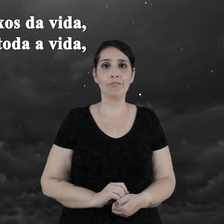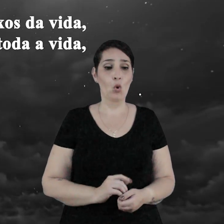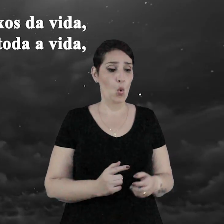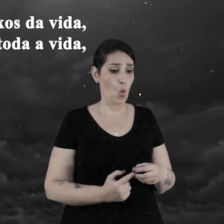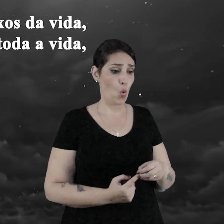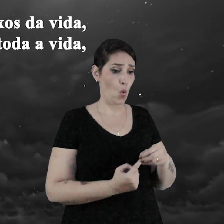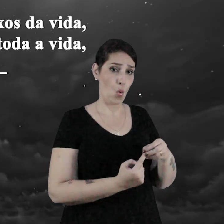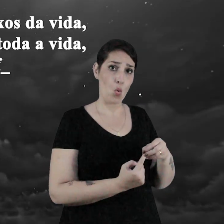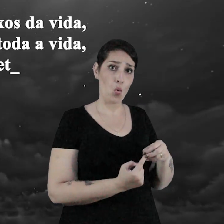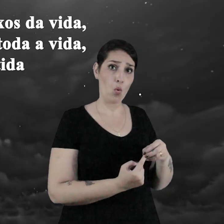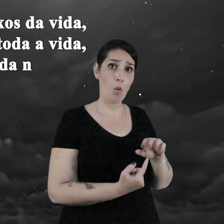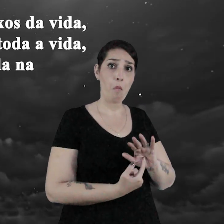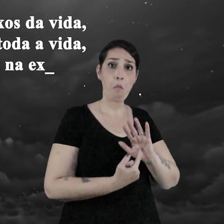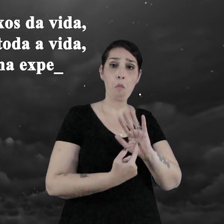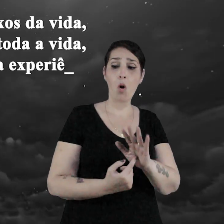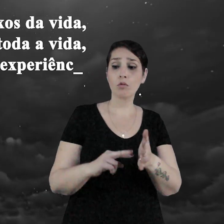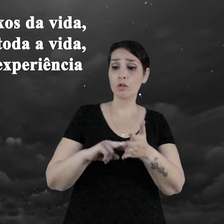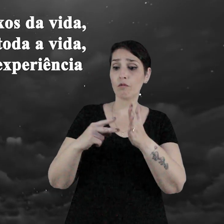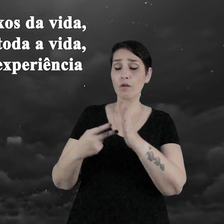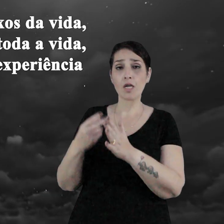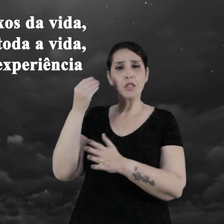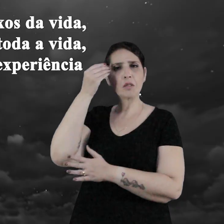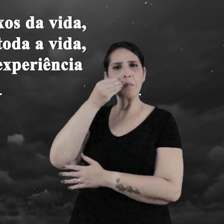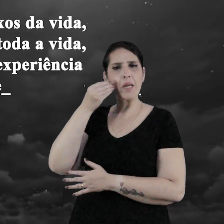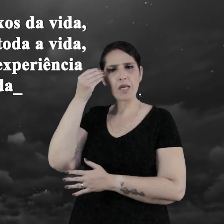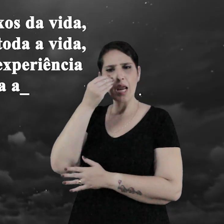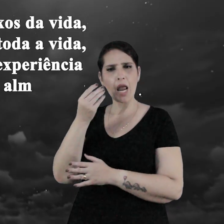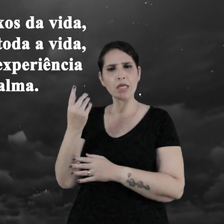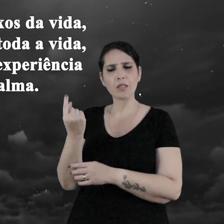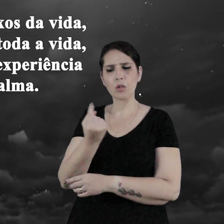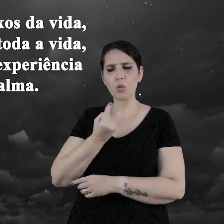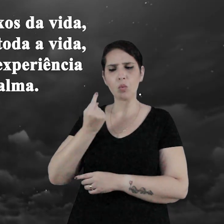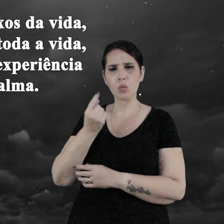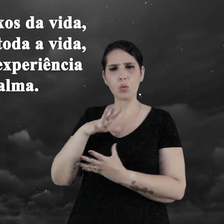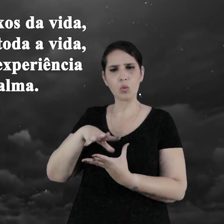Uma unidade refletida na experiência de singularidade da alma.